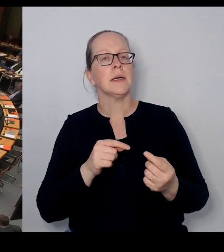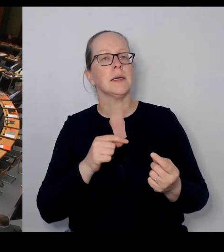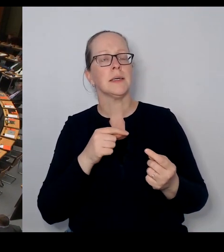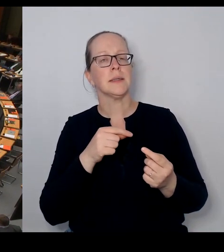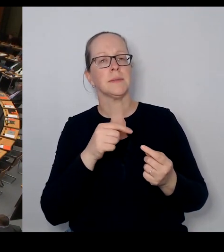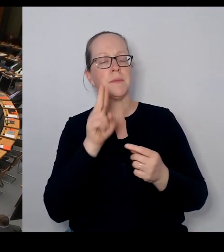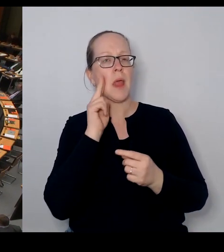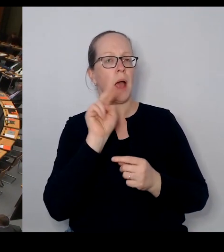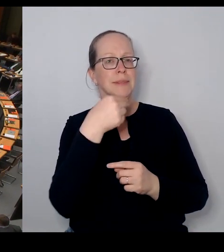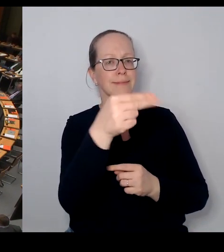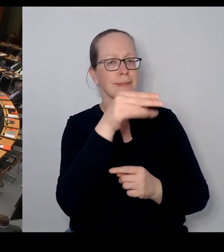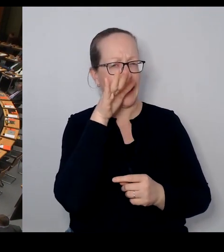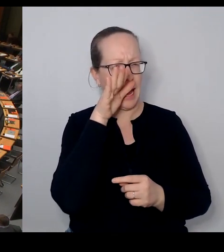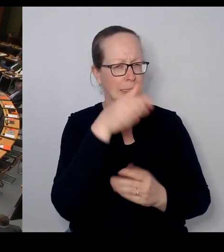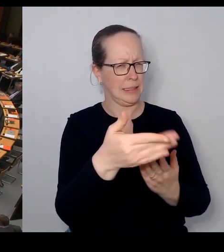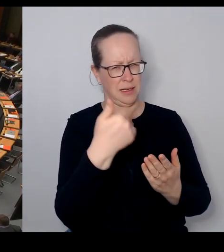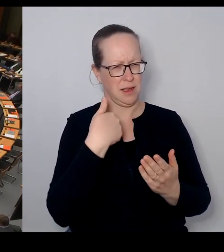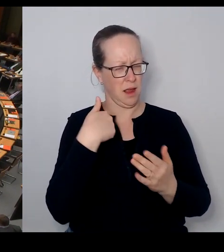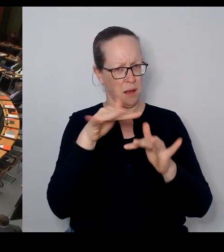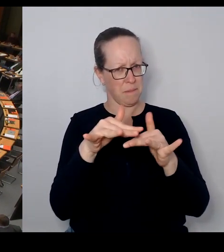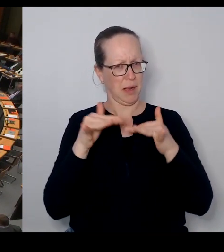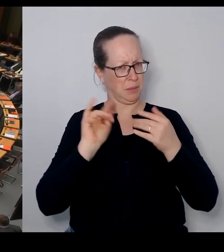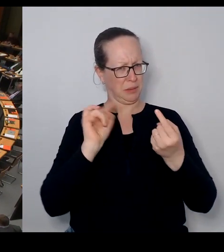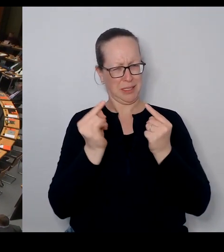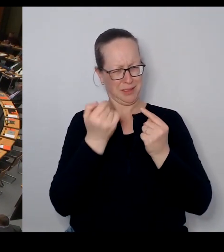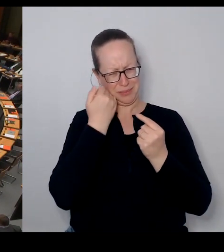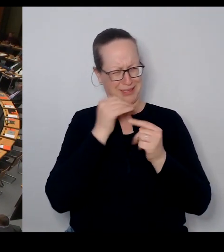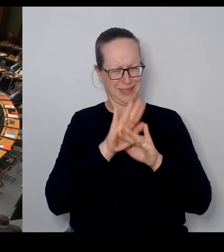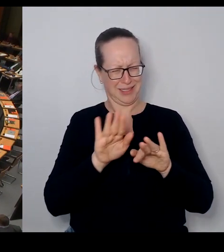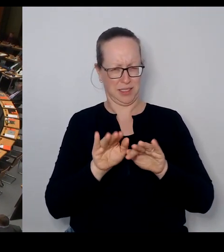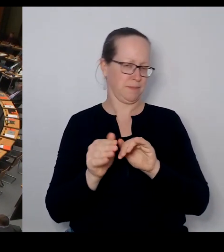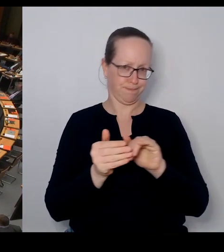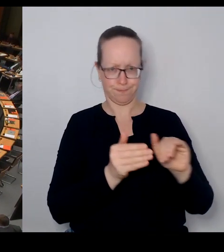gehört und Folge der Rede Liste mit den Grünen und hier mit dem Kollegen Otto. Bitte schön.